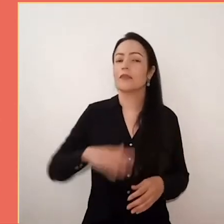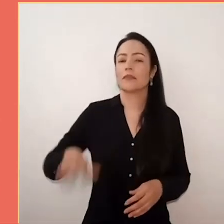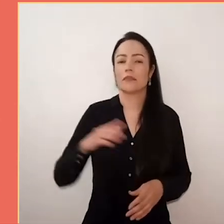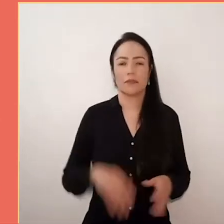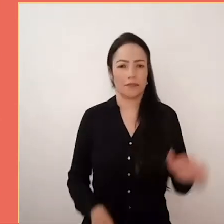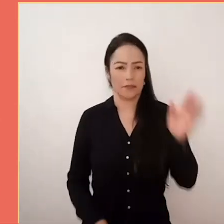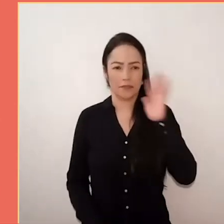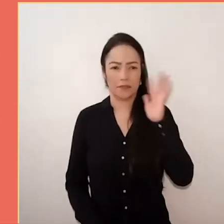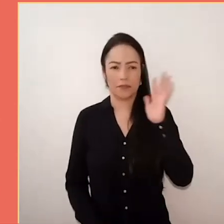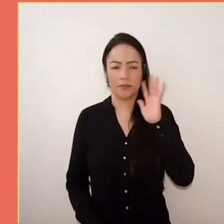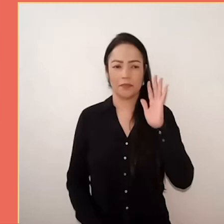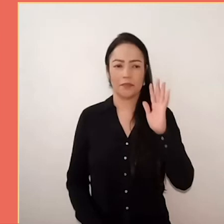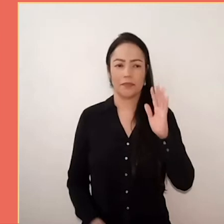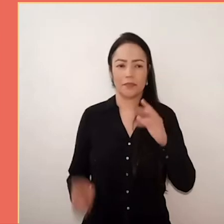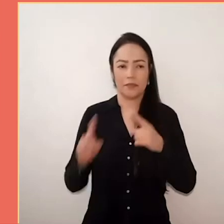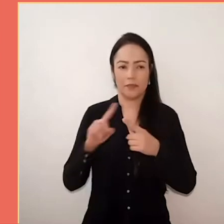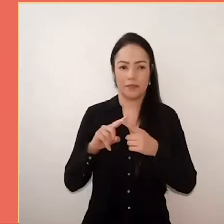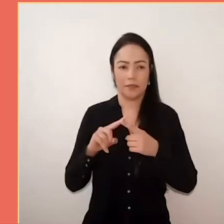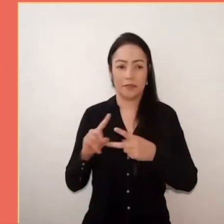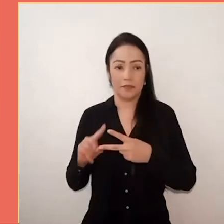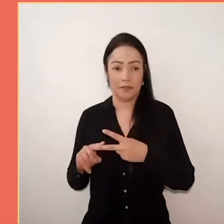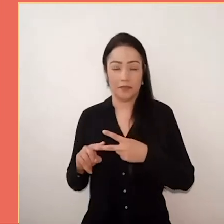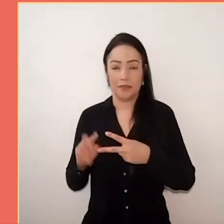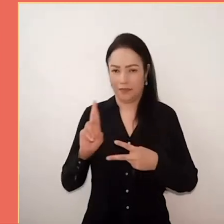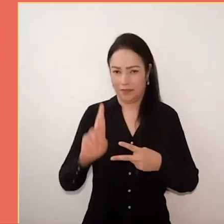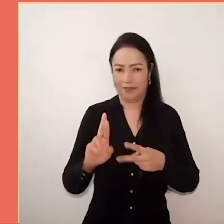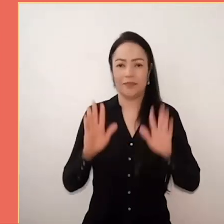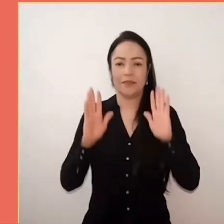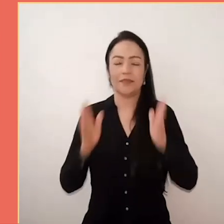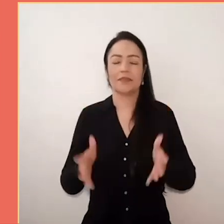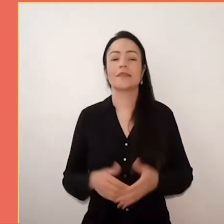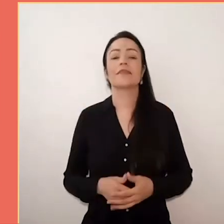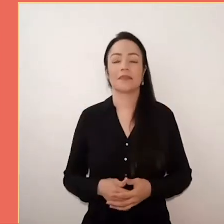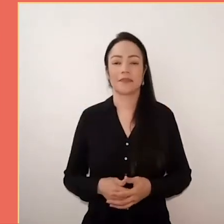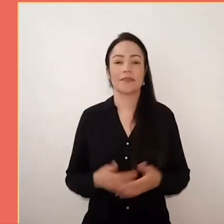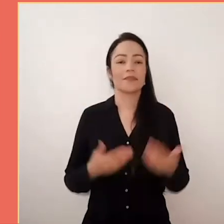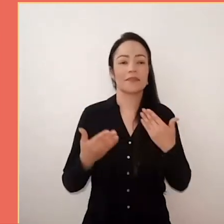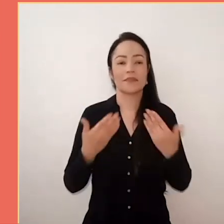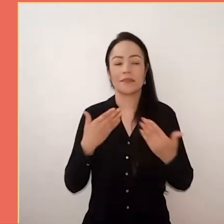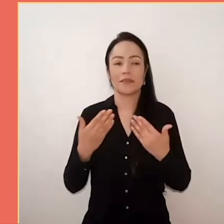estou falando as duas respostas um pouco já juntas, nessa conversa, mas quando a gente pensa também